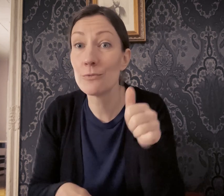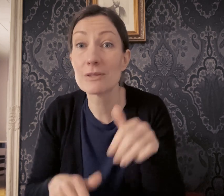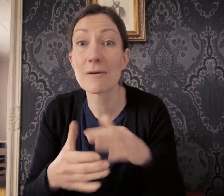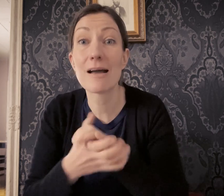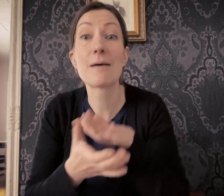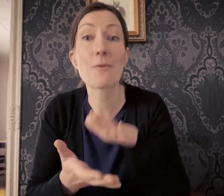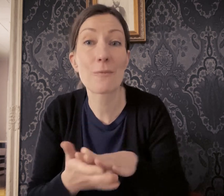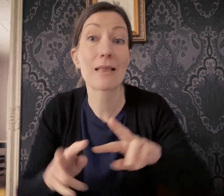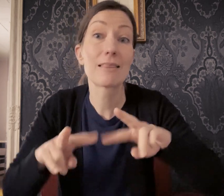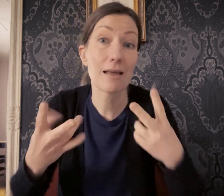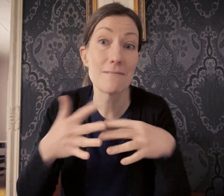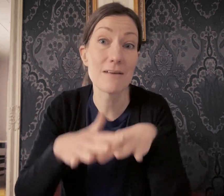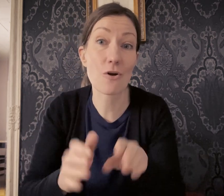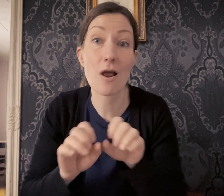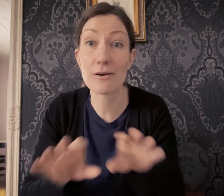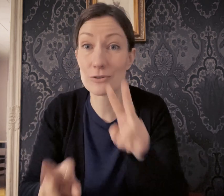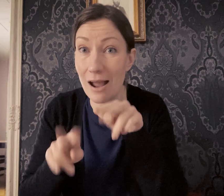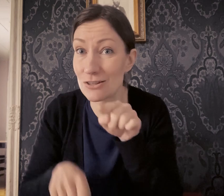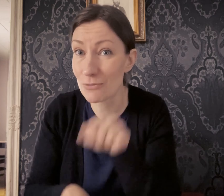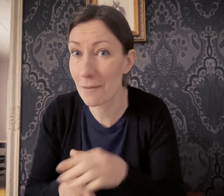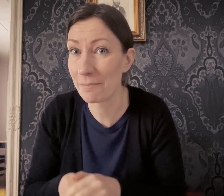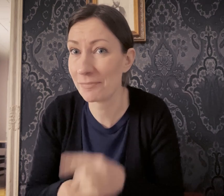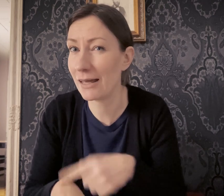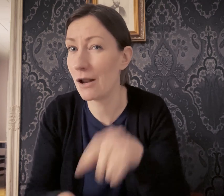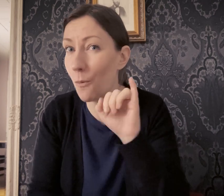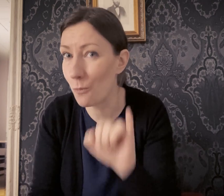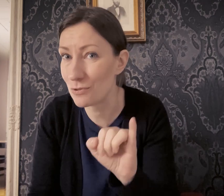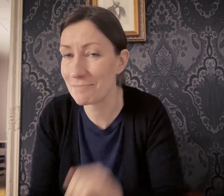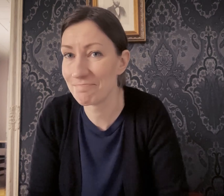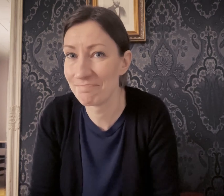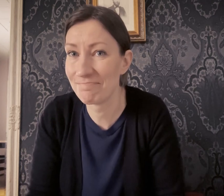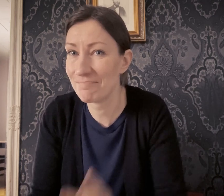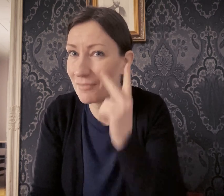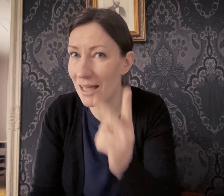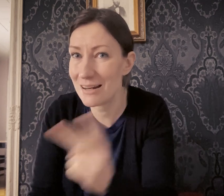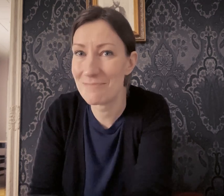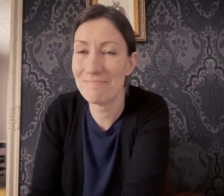joko paikan päällä tai verkon välityksellä 9.2. kello 18.00 alkaen. Nähdään siellä!